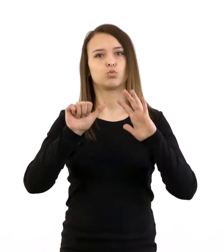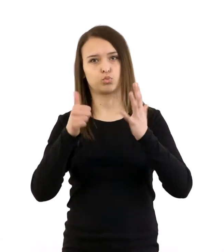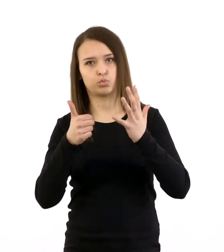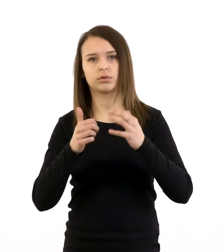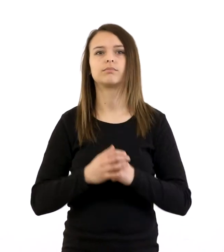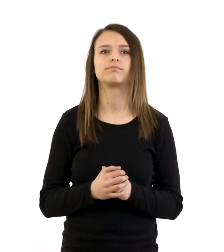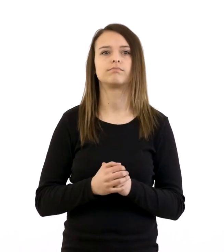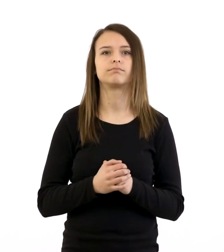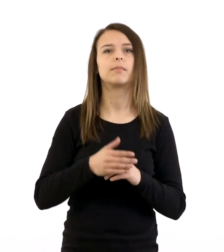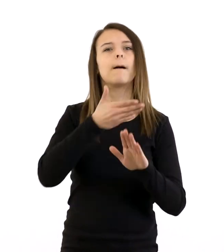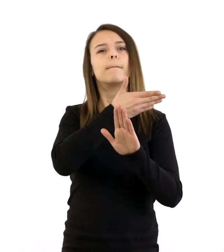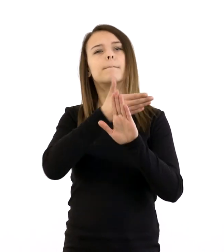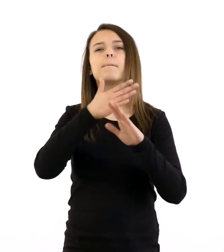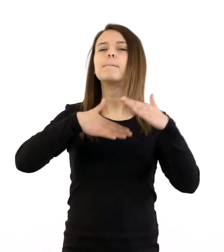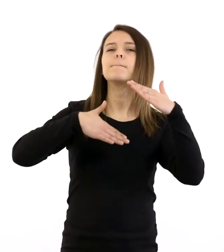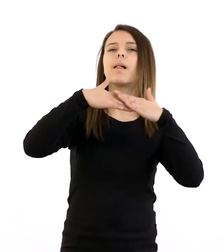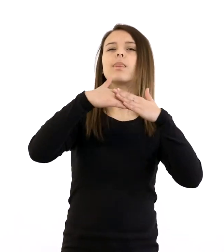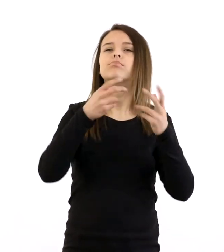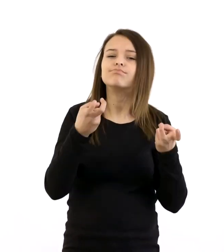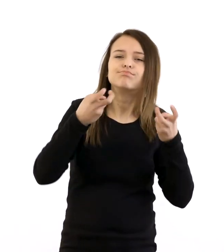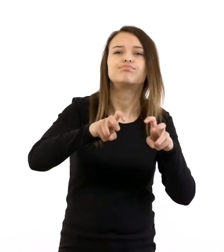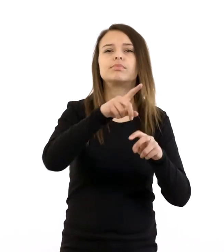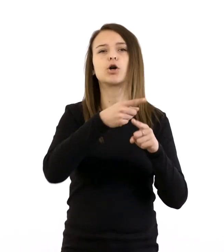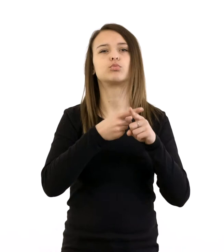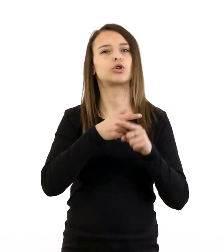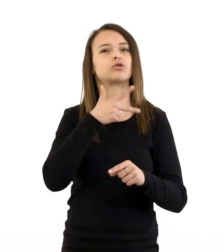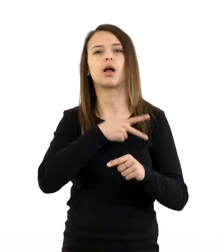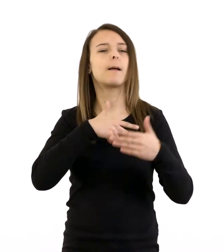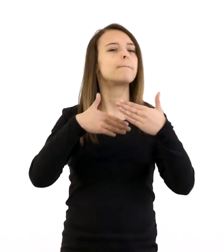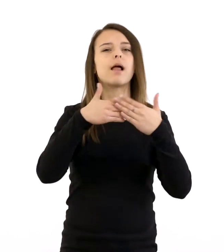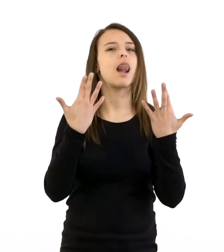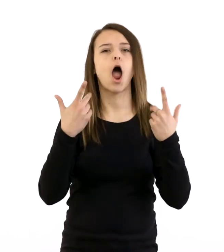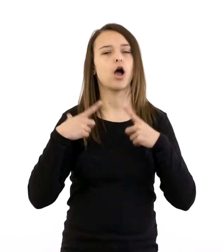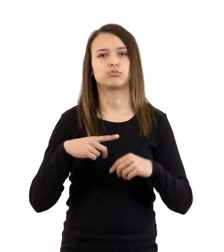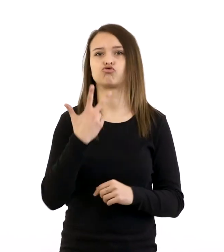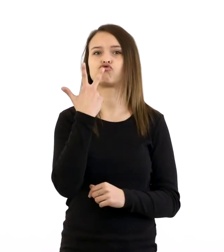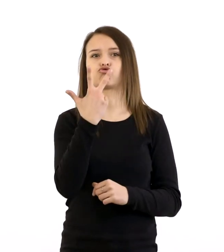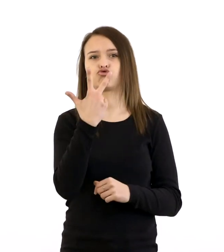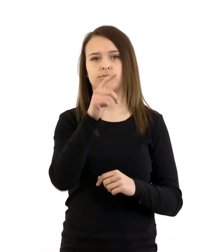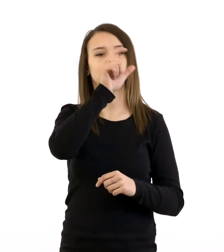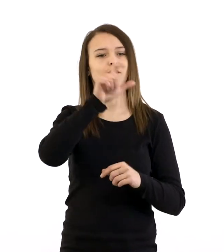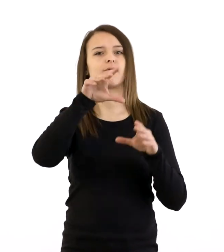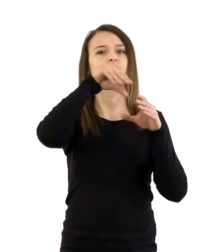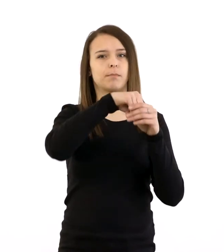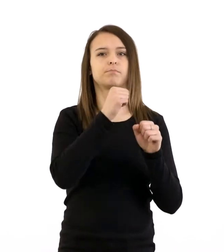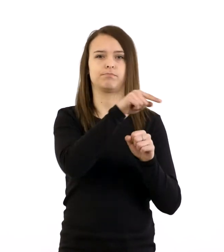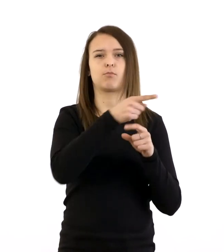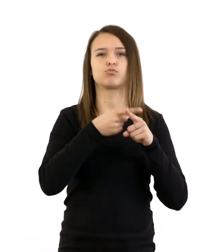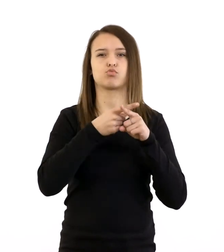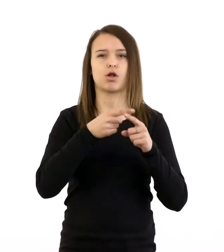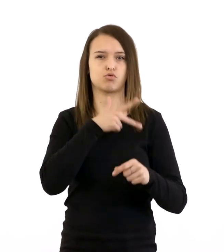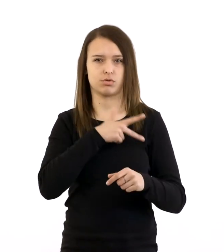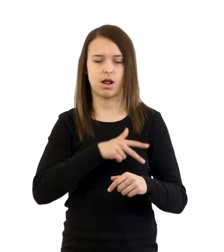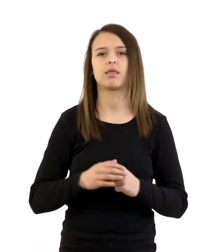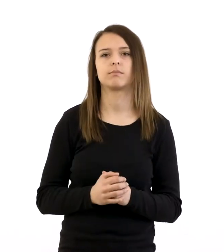6. zmniejszenie liczby założycieli spółdzielni socjalnej – minimum trzy osoby indywidualne (spółdzielnia osób fizycznych)